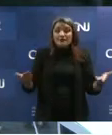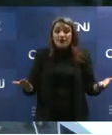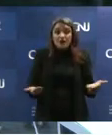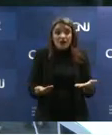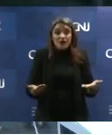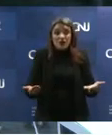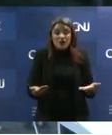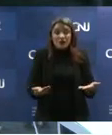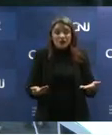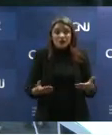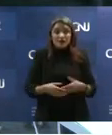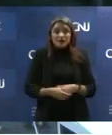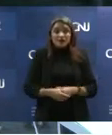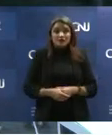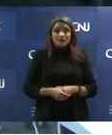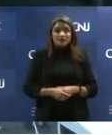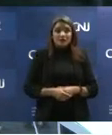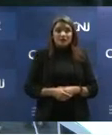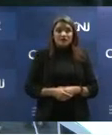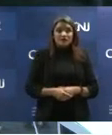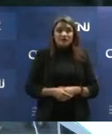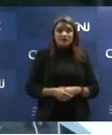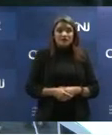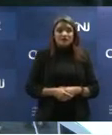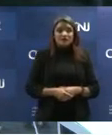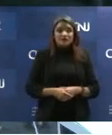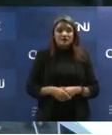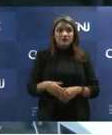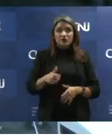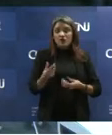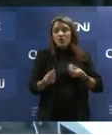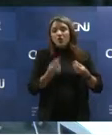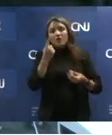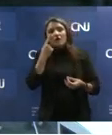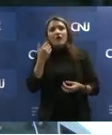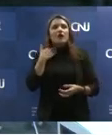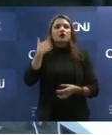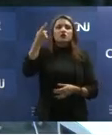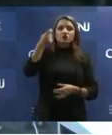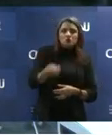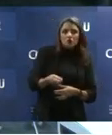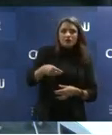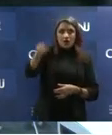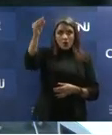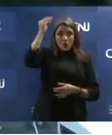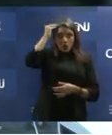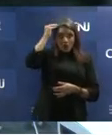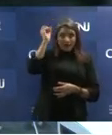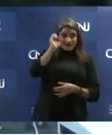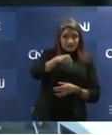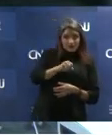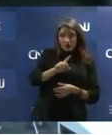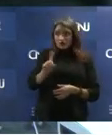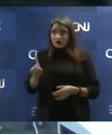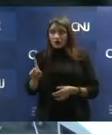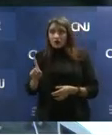no estágio de verificarmos se a juíza tem culpa ou não por essa paralisação, porque a paralisação dos autos é inconteste.